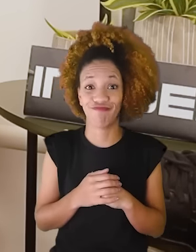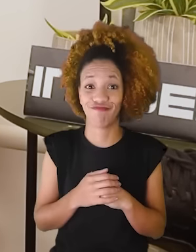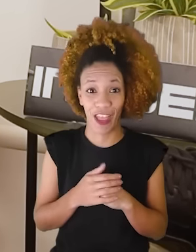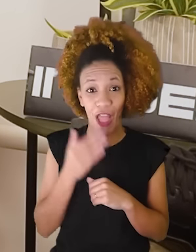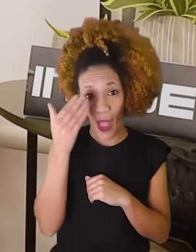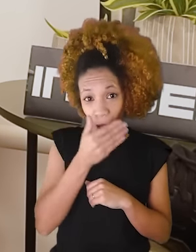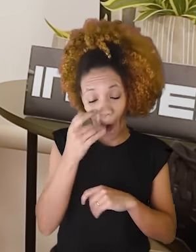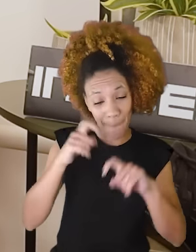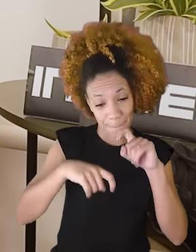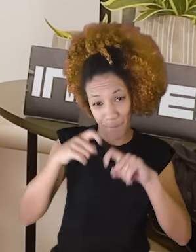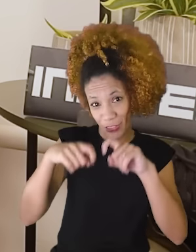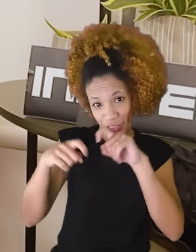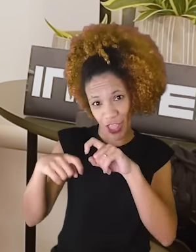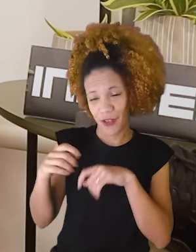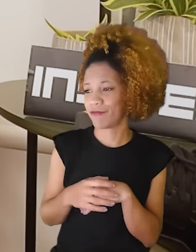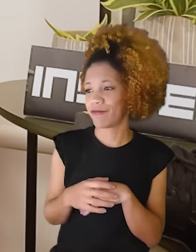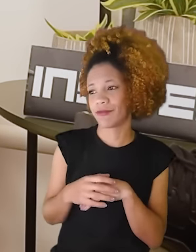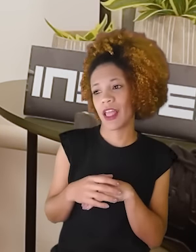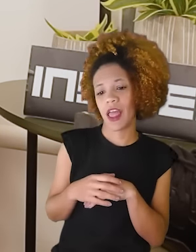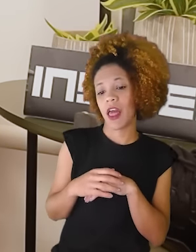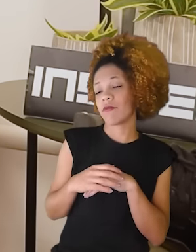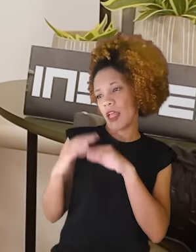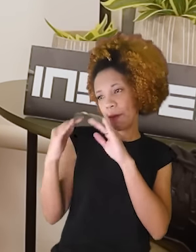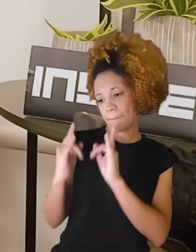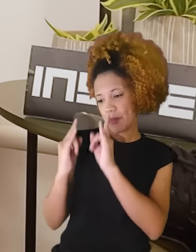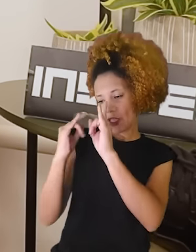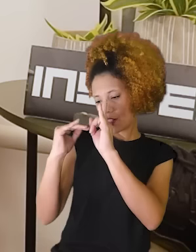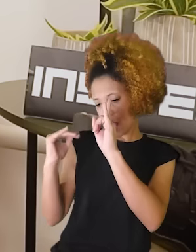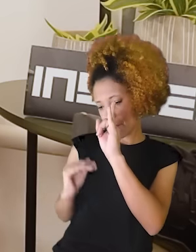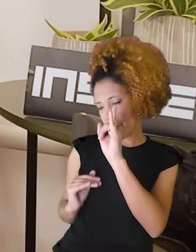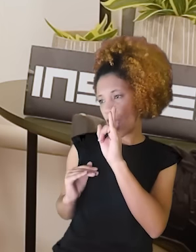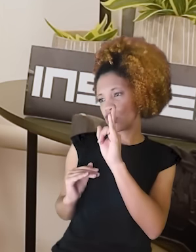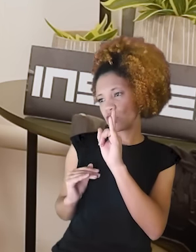aqui já na embaixo da minha casa já tinha dois puteiros embaixo da minha casa sempre eu nasci